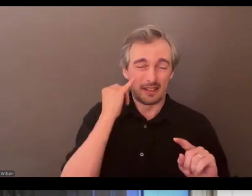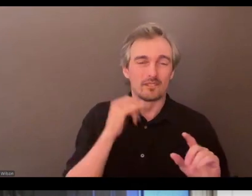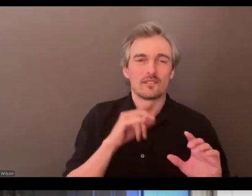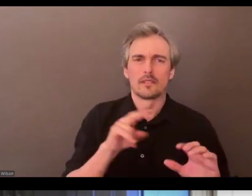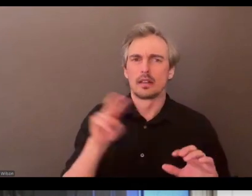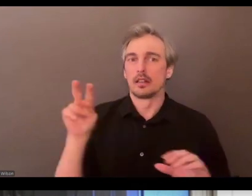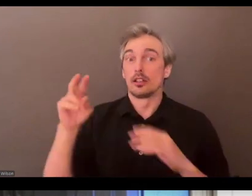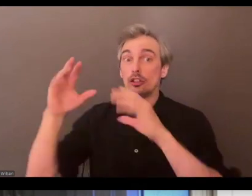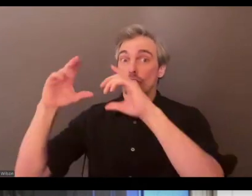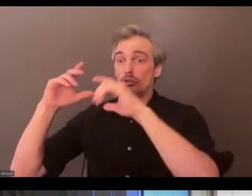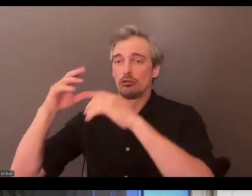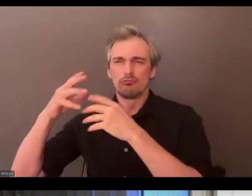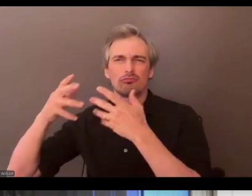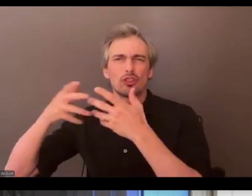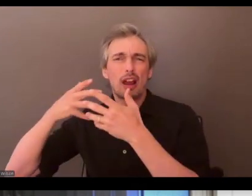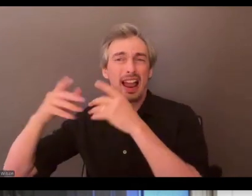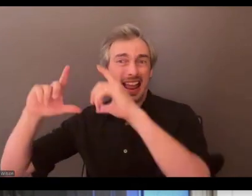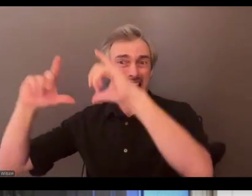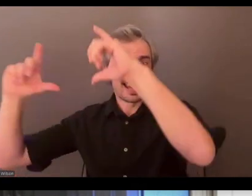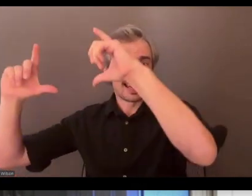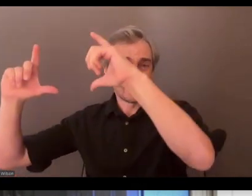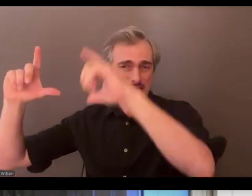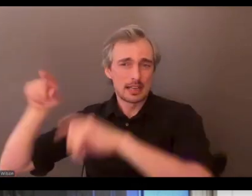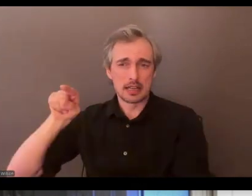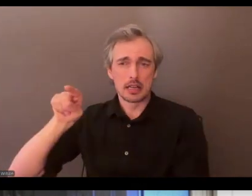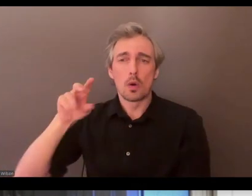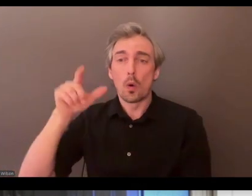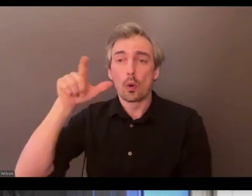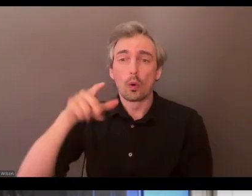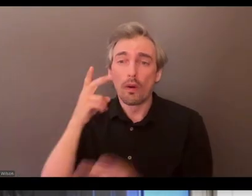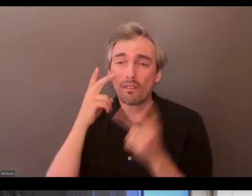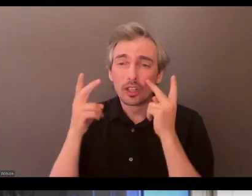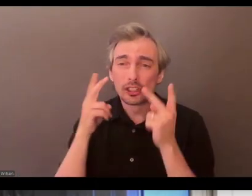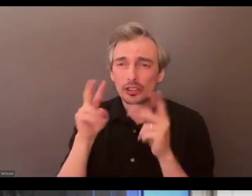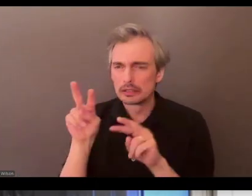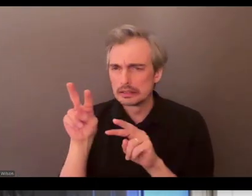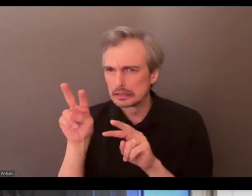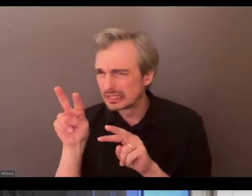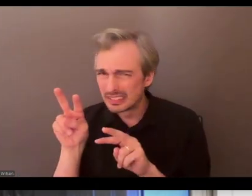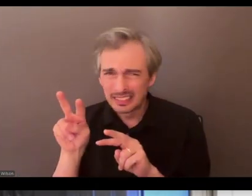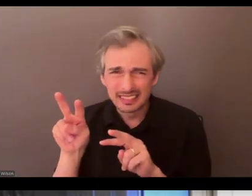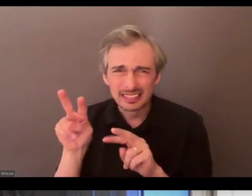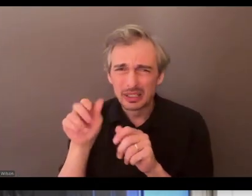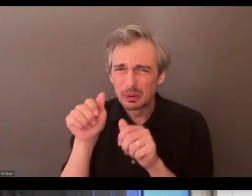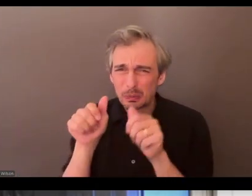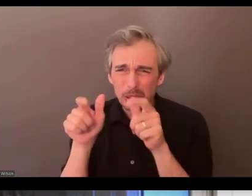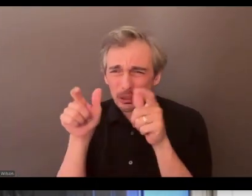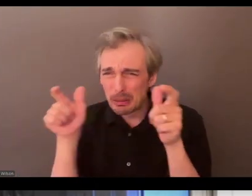代わりに、はっきりと異なる色を使用して、すぐに見分けられるようにしましょう。